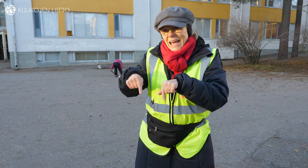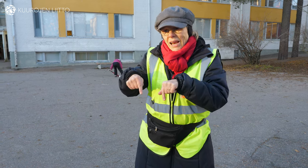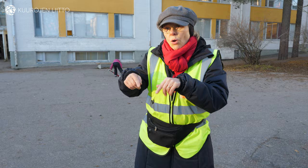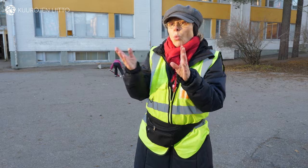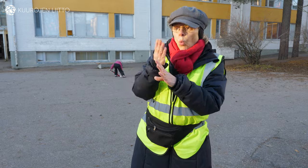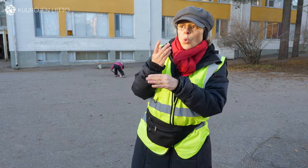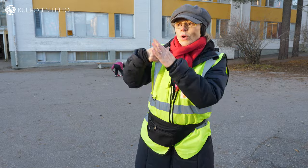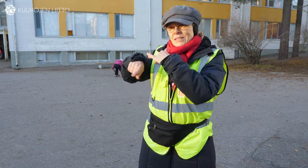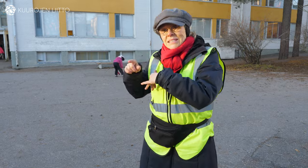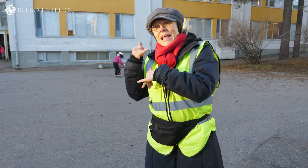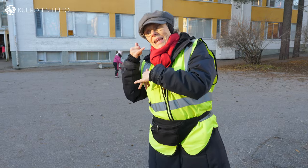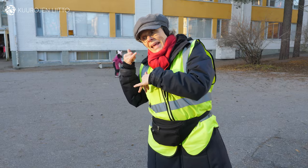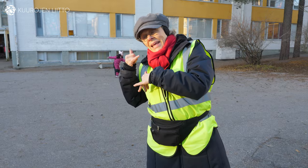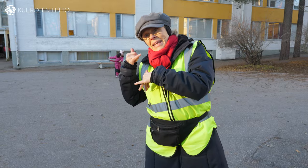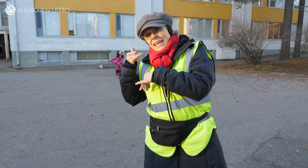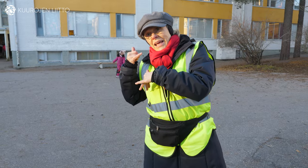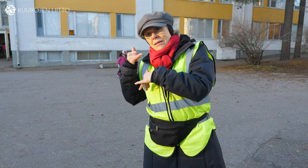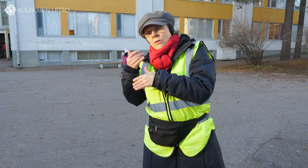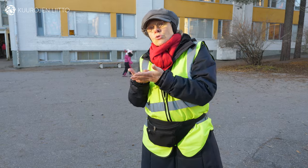sekä leikkiä ulkona ja sisällä.